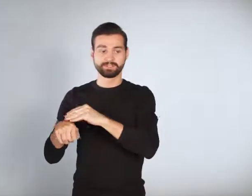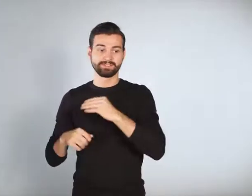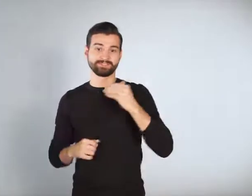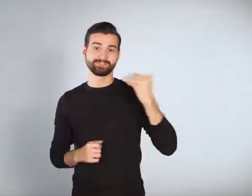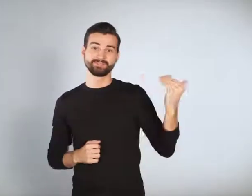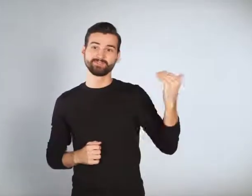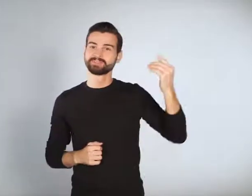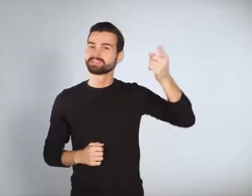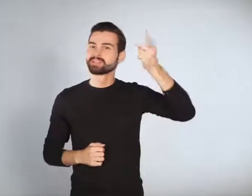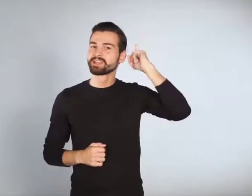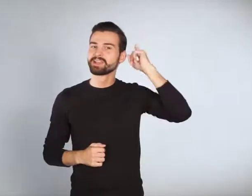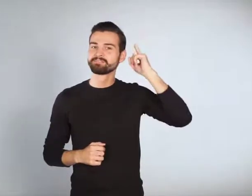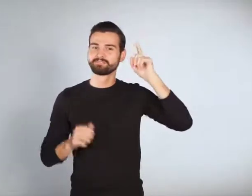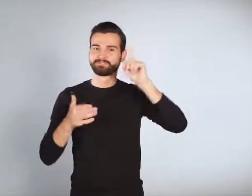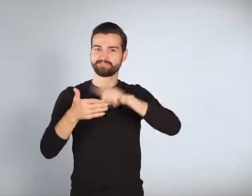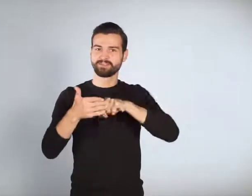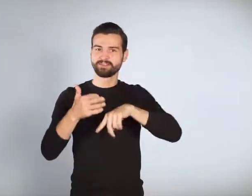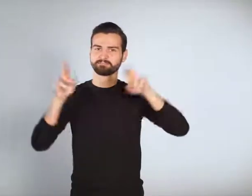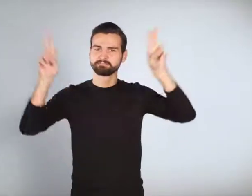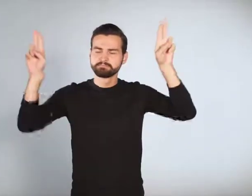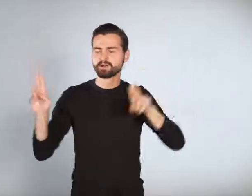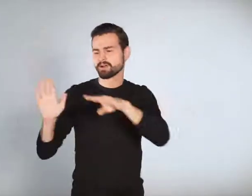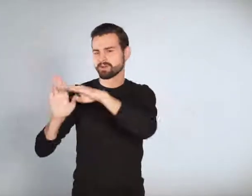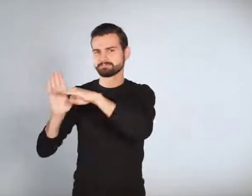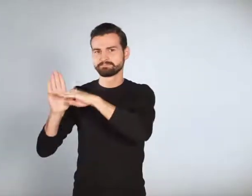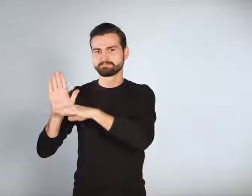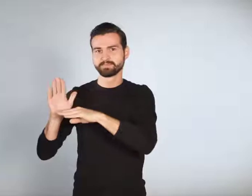Согласно ветхозаветному закону,